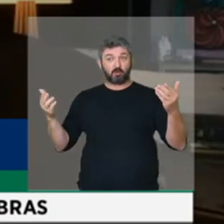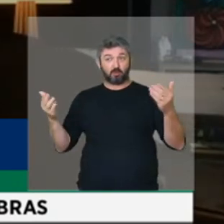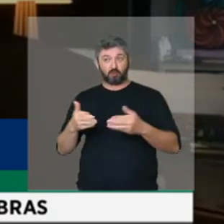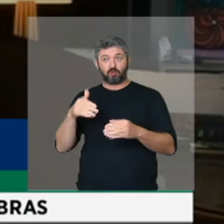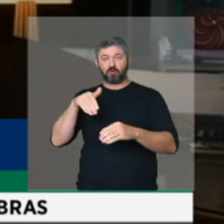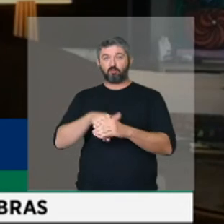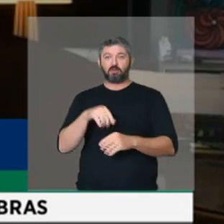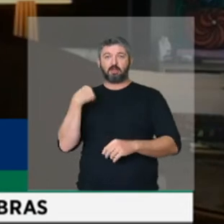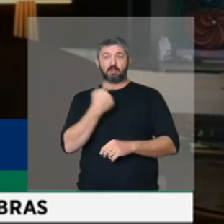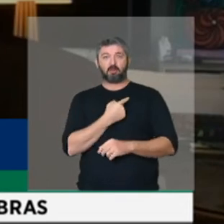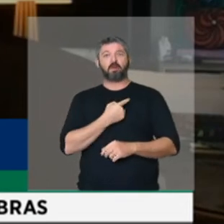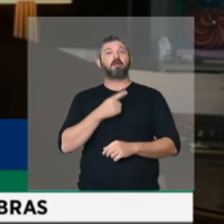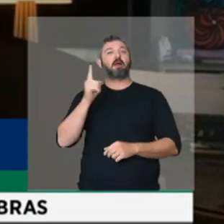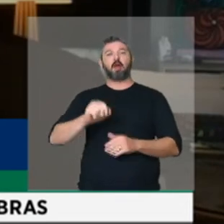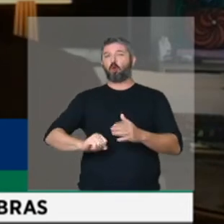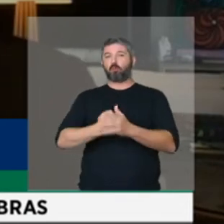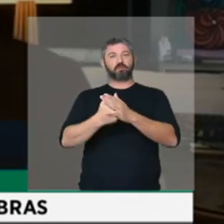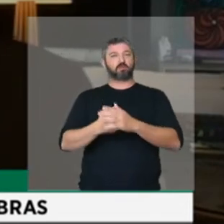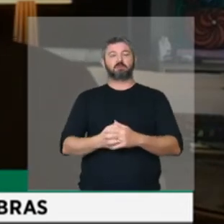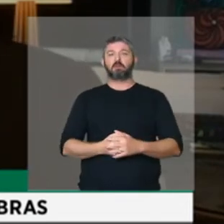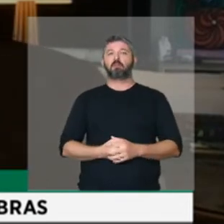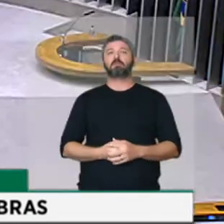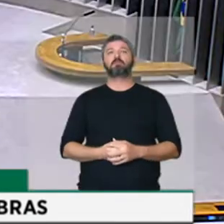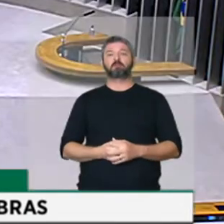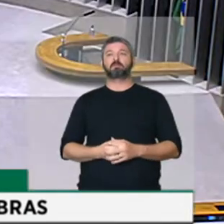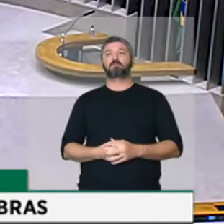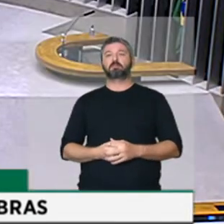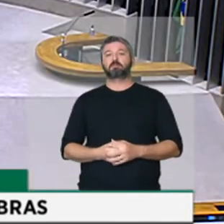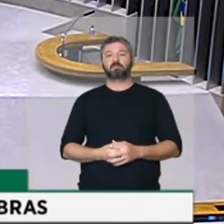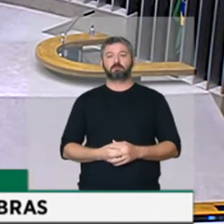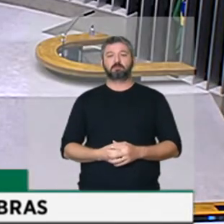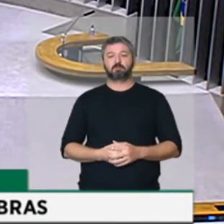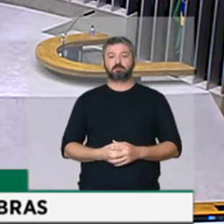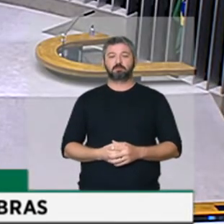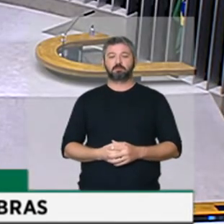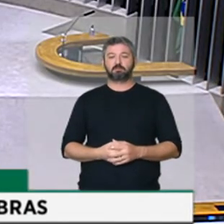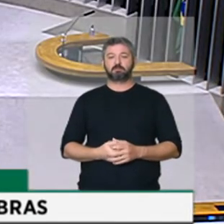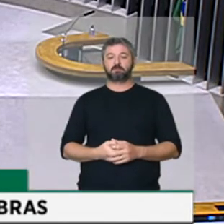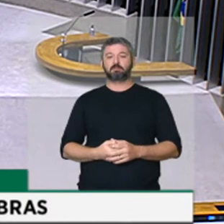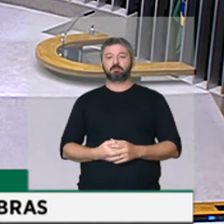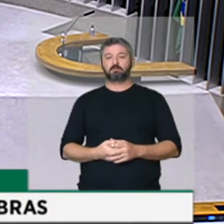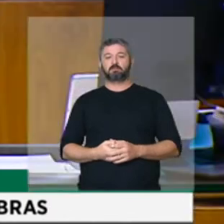VOTAÇÃO A NOSSA... O NOSSO VOTO VAI SER PELA OBSTRUÇÃO. OBRIGADO. [PRESIDENTE]: COMO